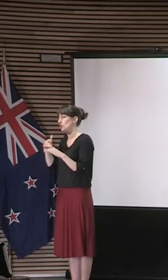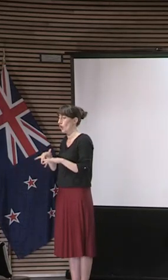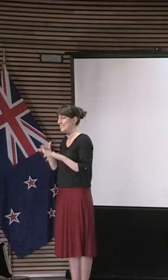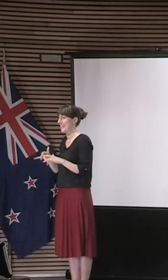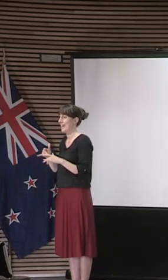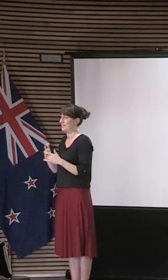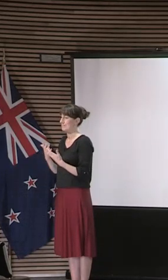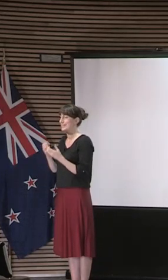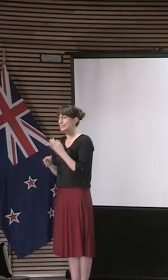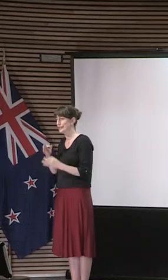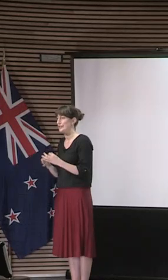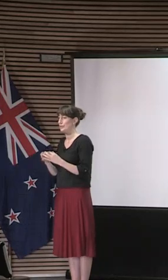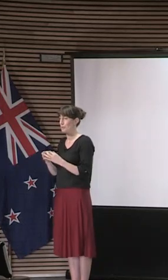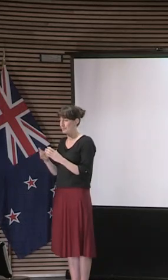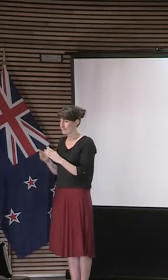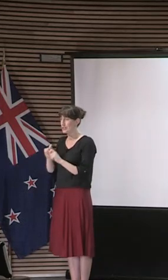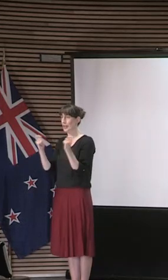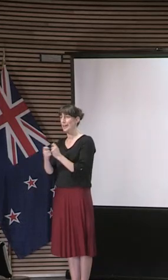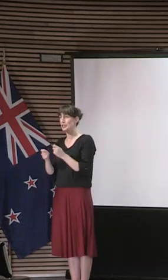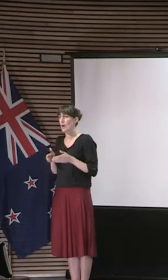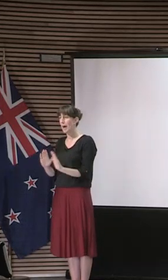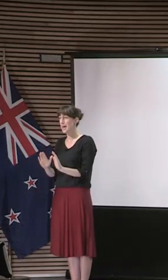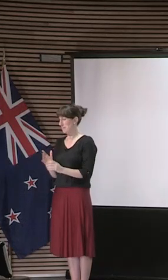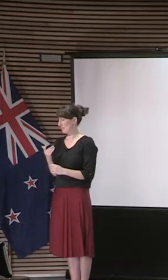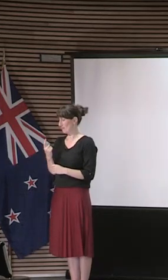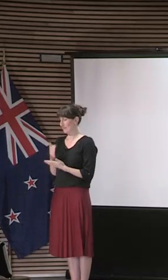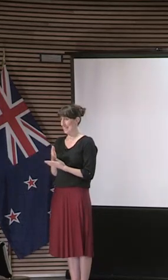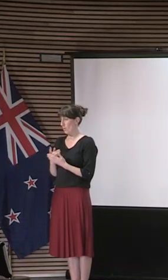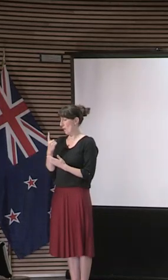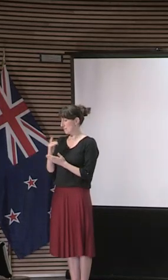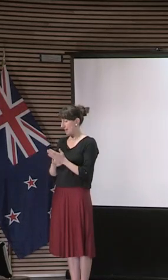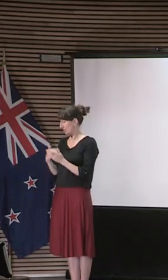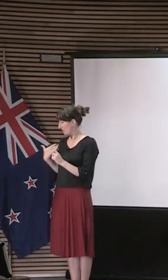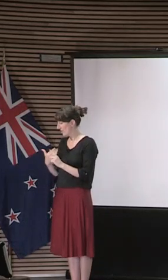kaha ana me te kirika mumura.